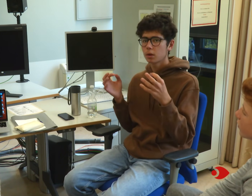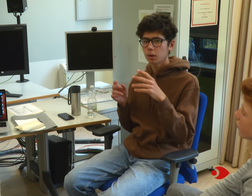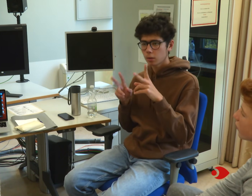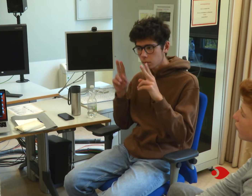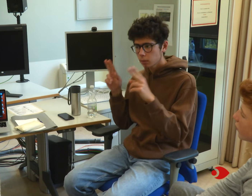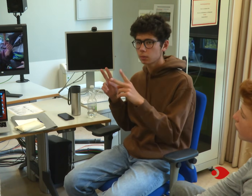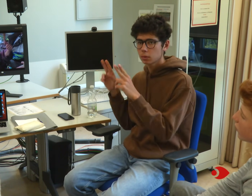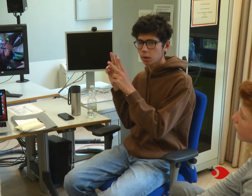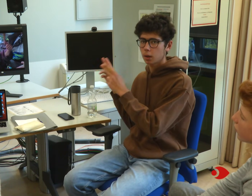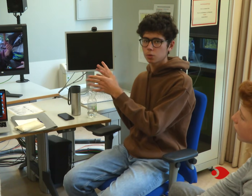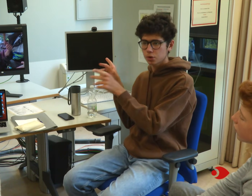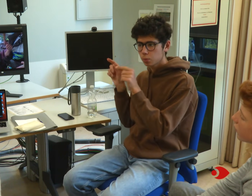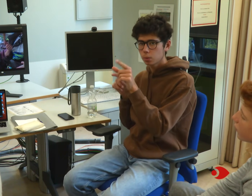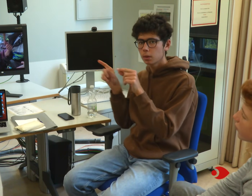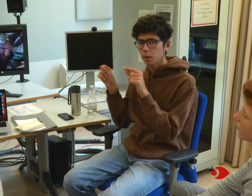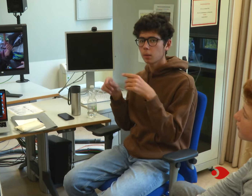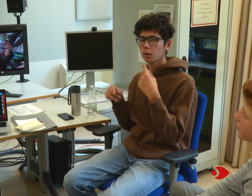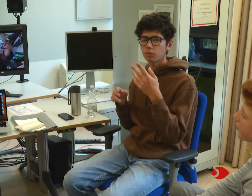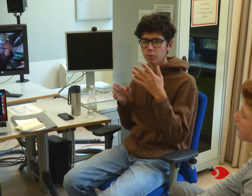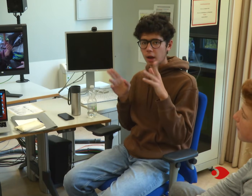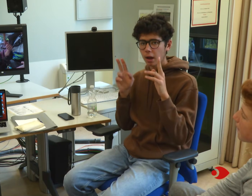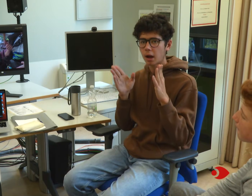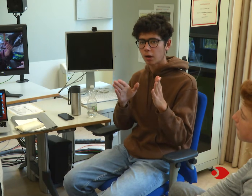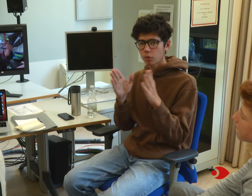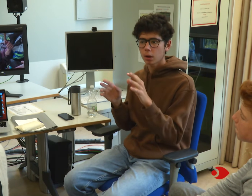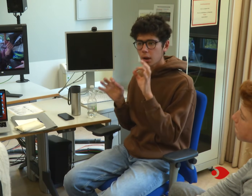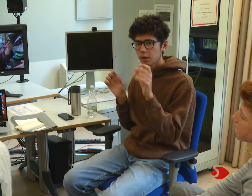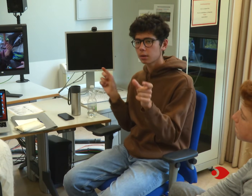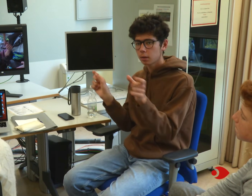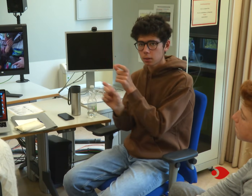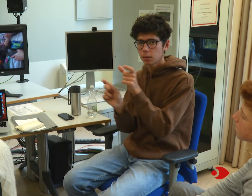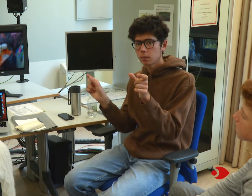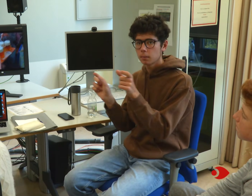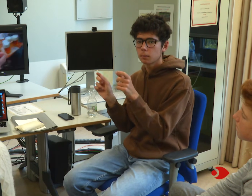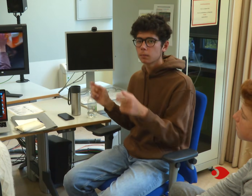wählen aus und bringen es in die richtige Reihenfolge.